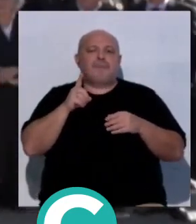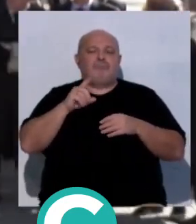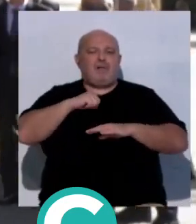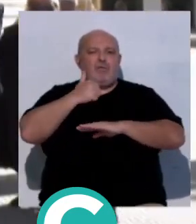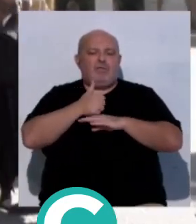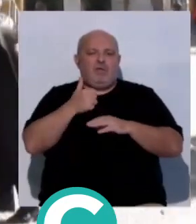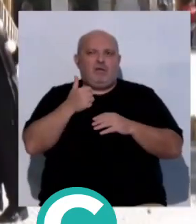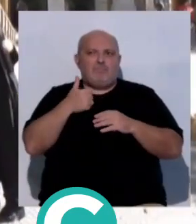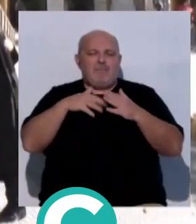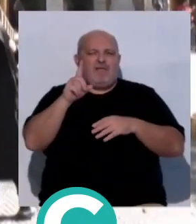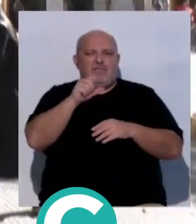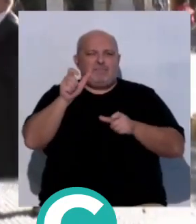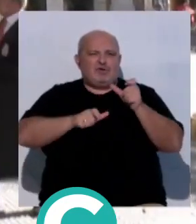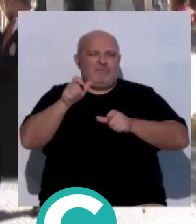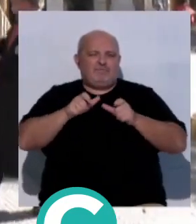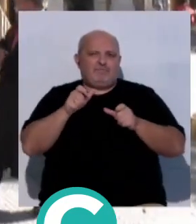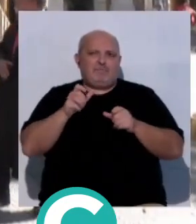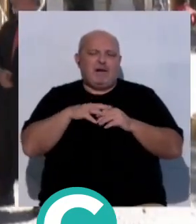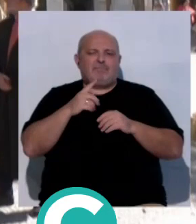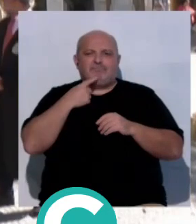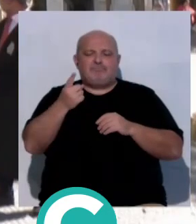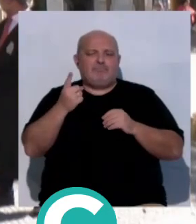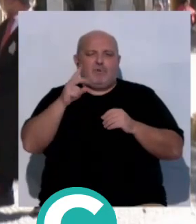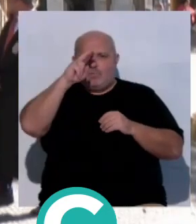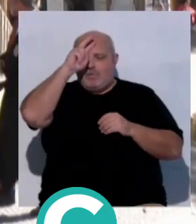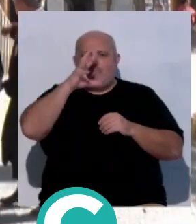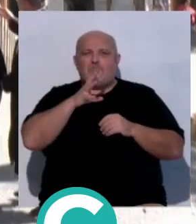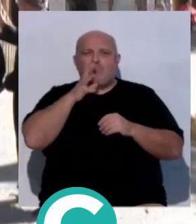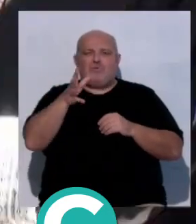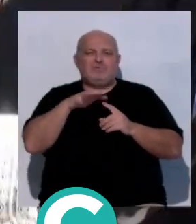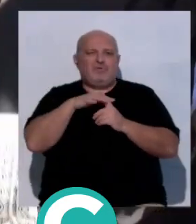un centenar de personas se han concentrado para mostrar su preocupación por la situación política